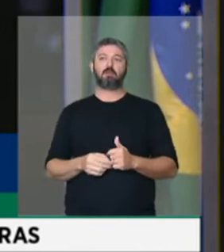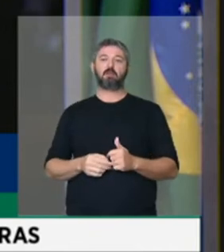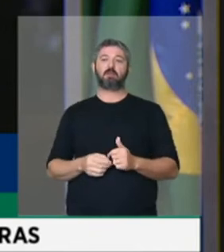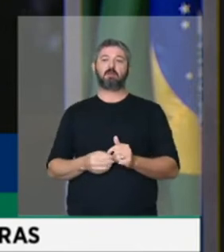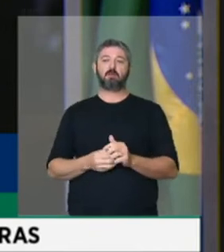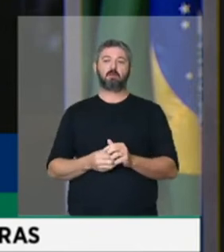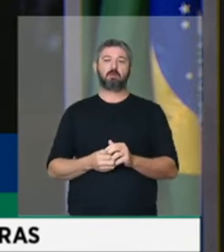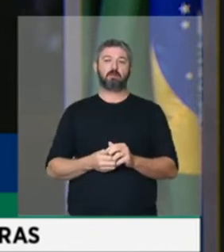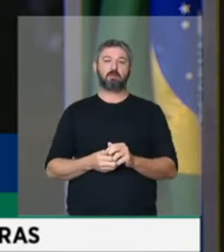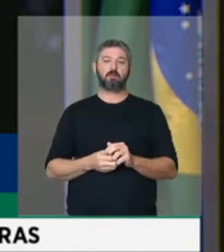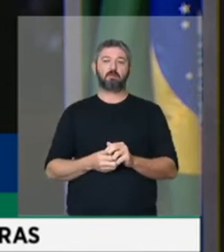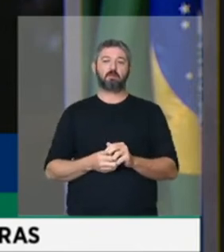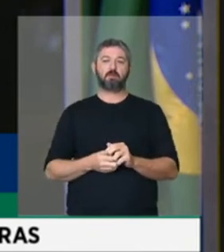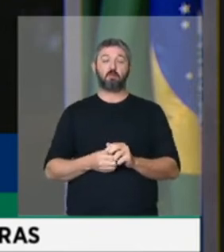PROGRAMA DE TRANSFERÊNCIA DE RENDA. ENTÃO COM ESSAS